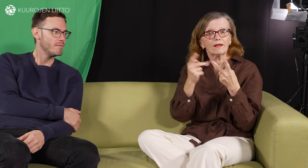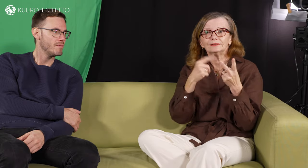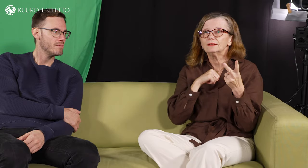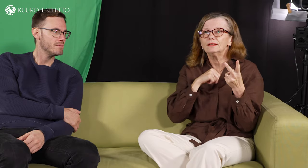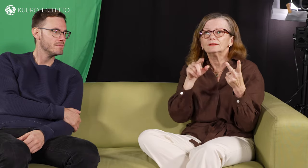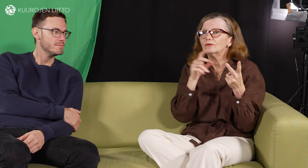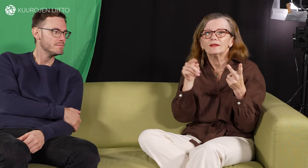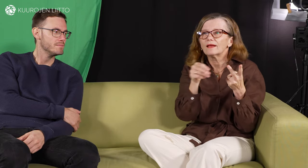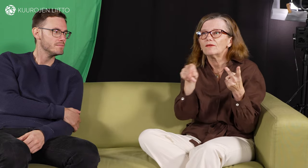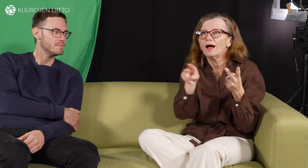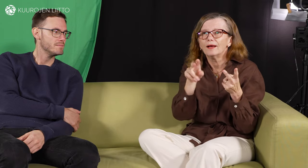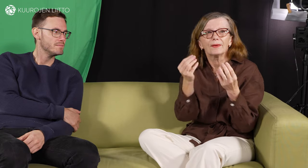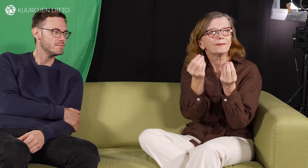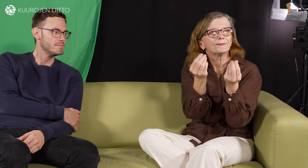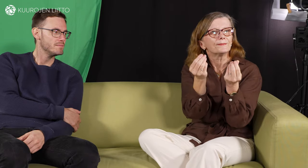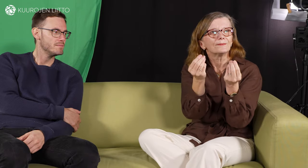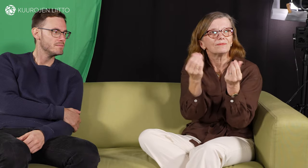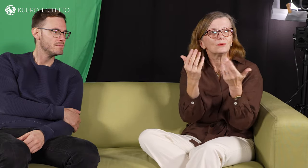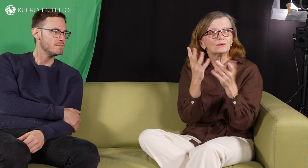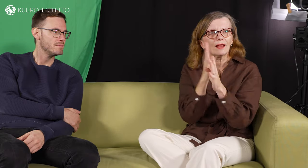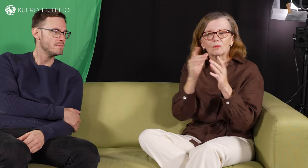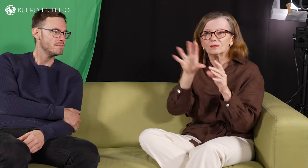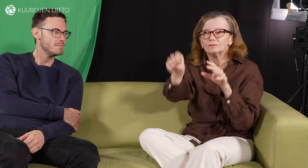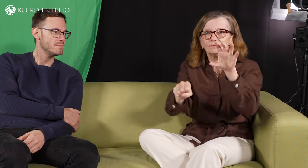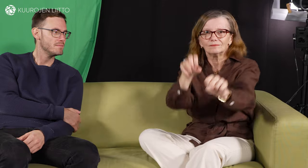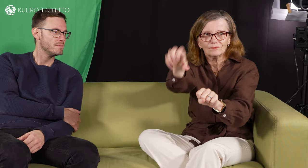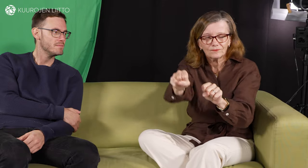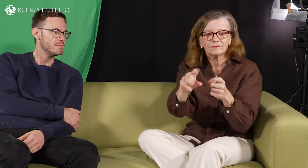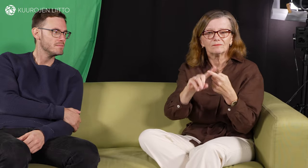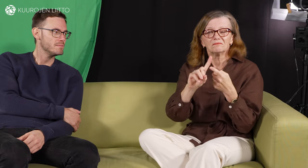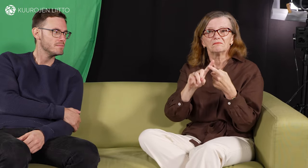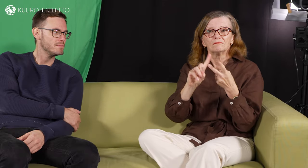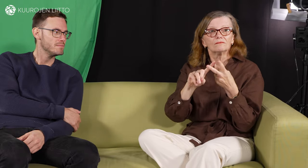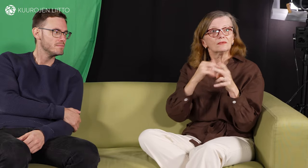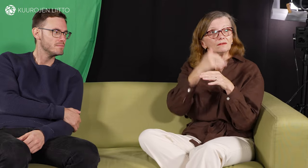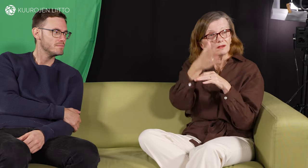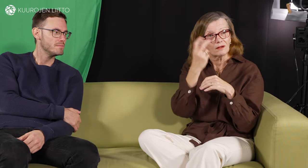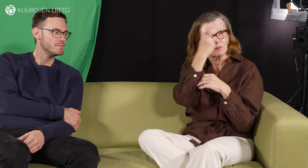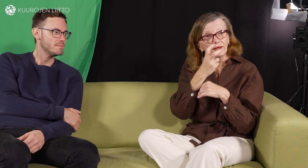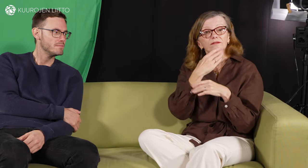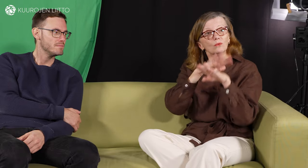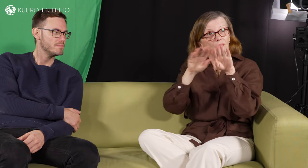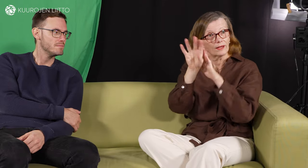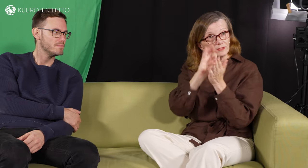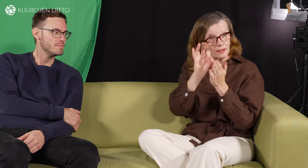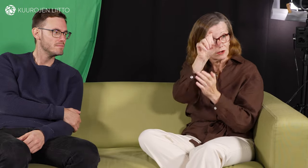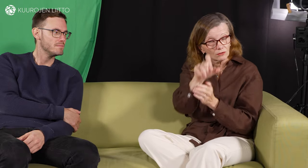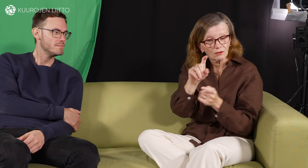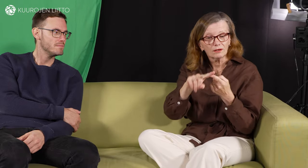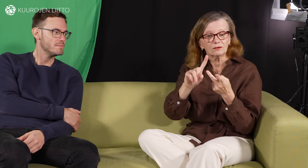Tunnustelen sopivia, ajankohtaisia aiheita. Sen jälkeen etsin ohjelmalle tekijät, eli käsikirjoittajan, -